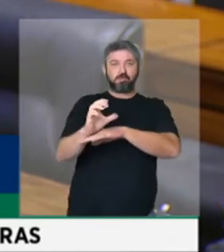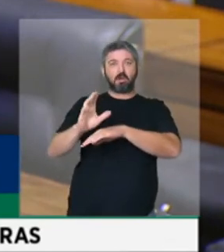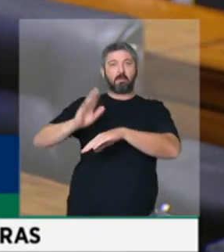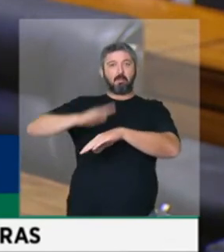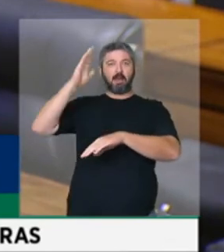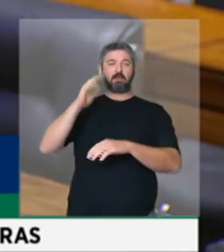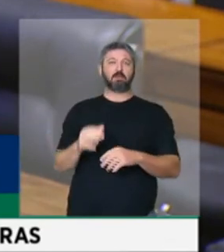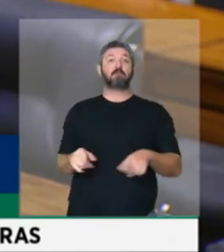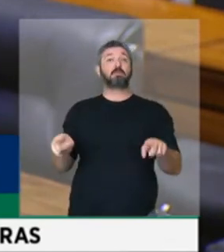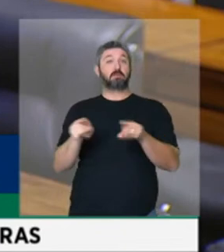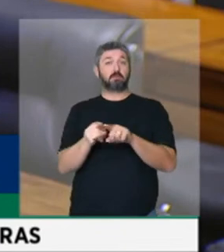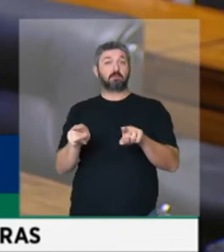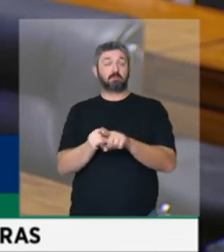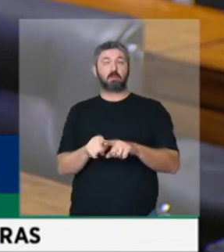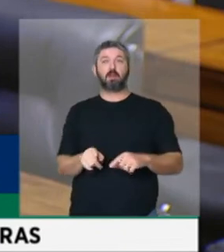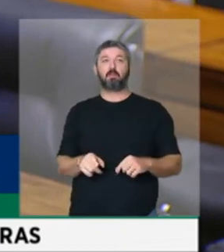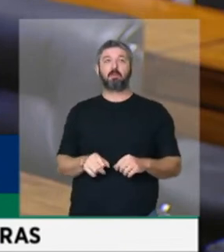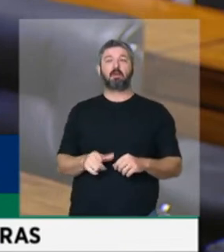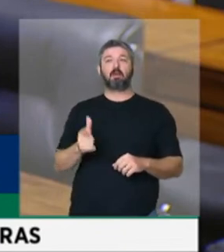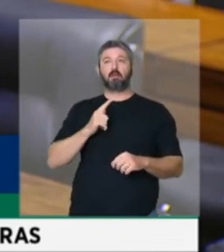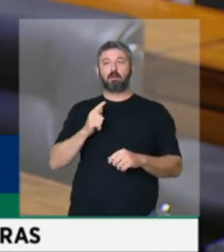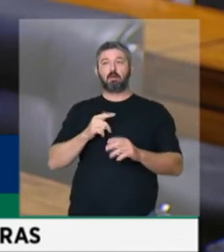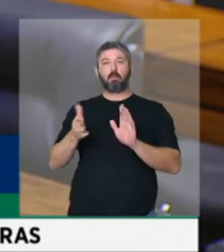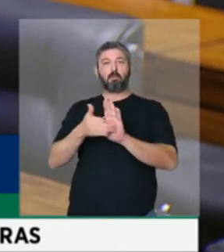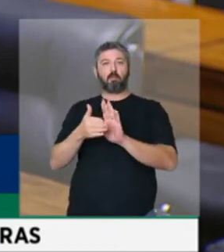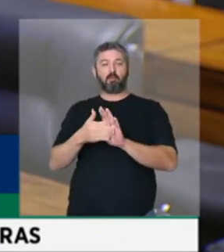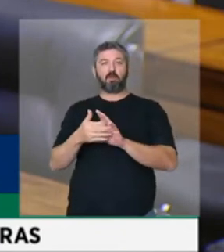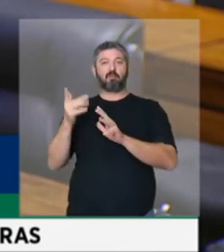SOMOS SEMPRE FAVORÁVEIS ÀS PRIVATIZAÇÕES DE UMA MANEIRA GERAL. ESSA EM ESPECIAL É